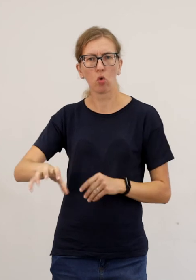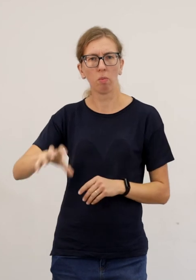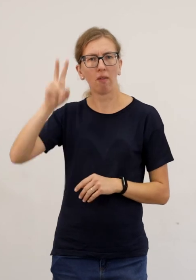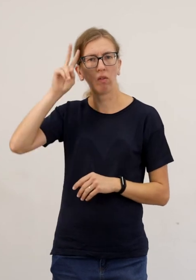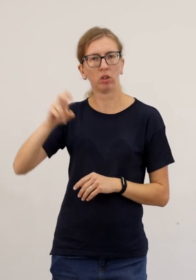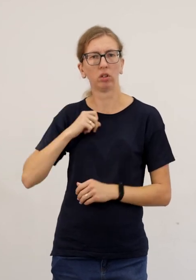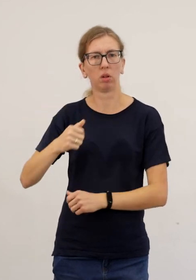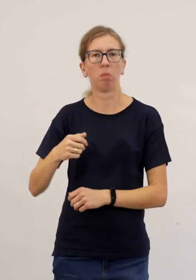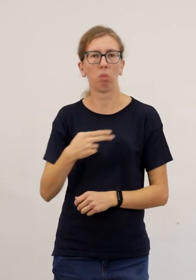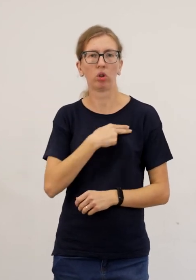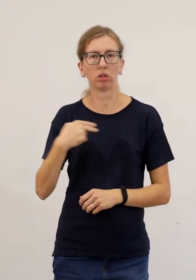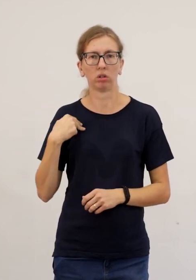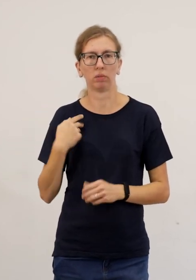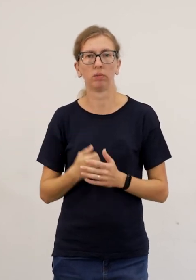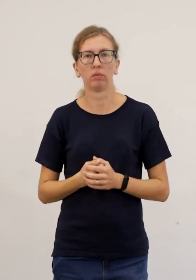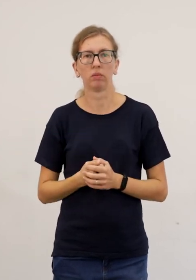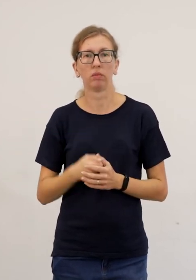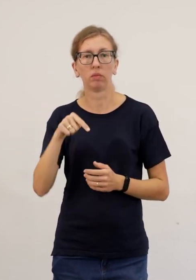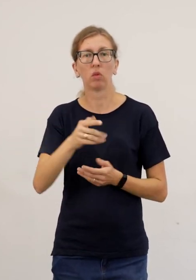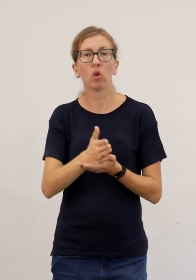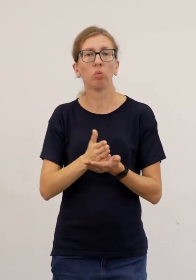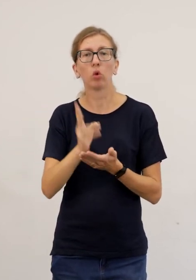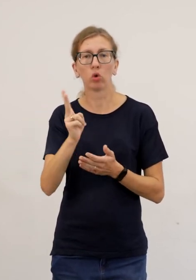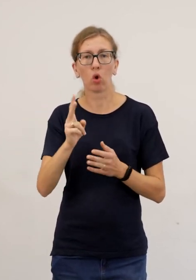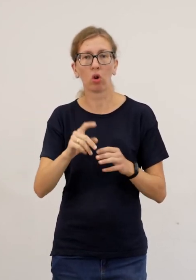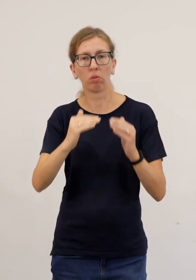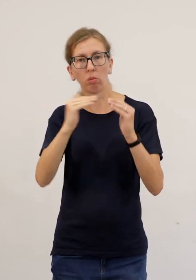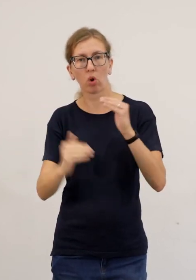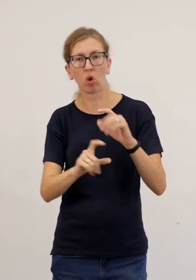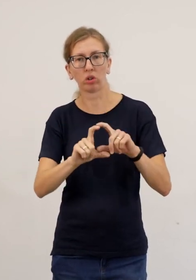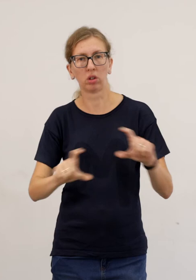Aparaty były na wyposażeniu wszystkich formacji Wojska Polskiego.